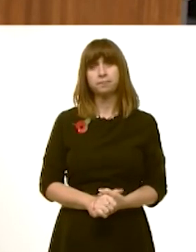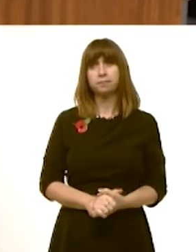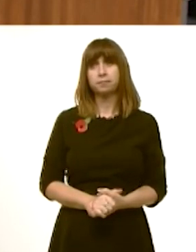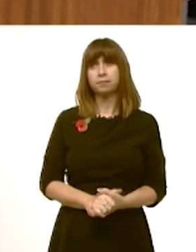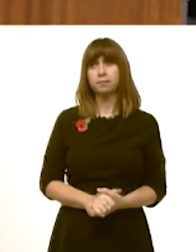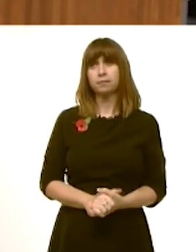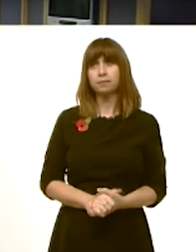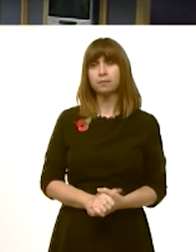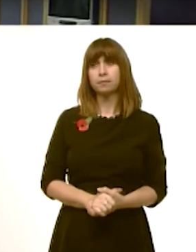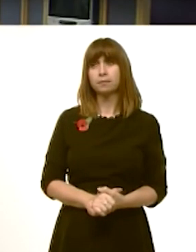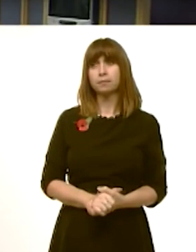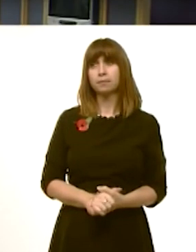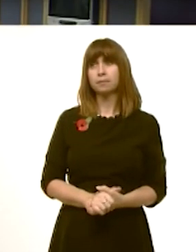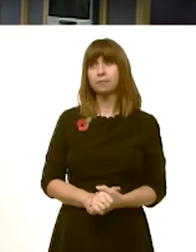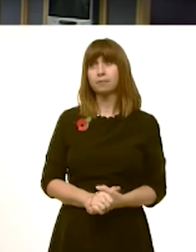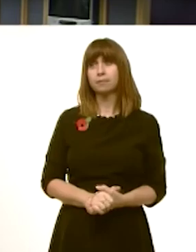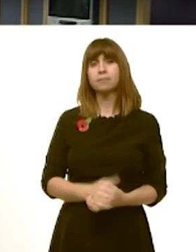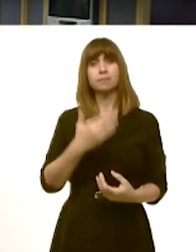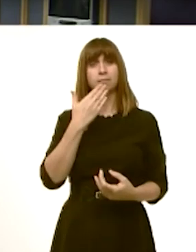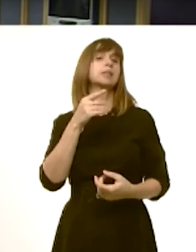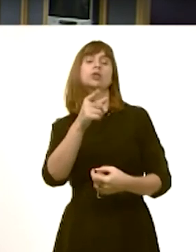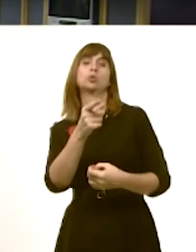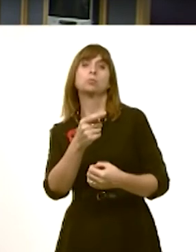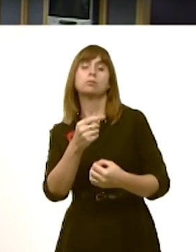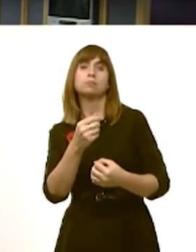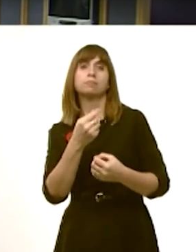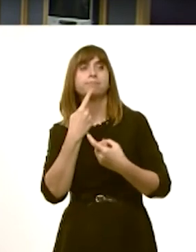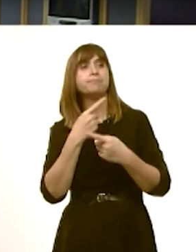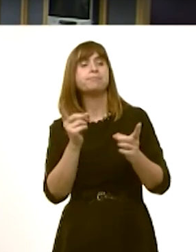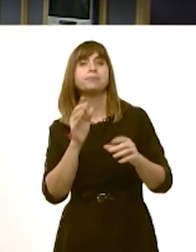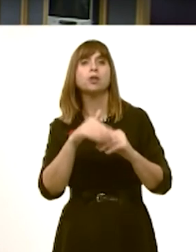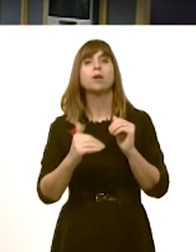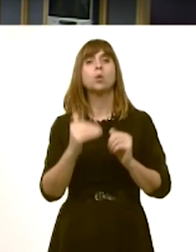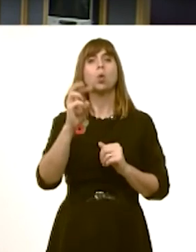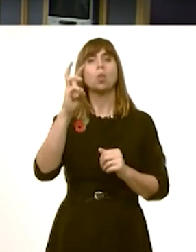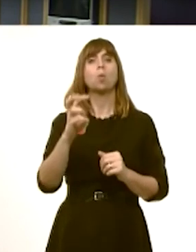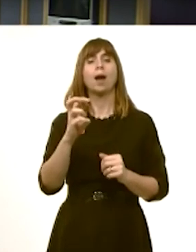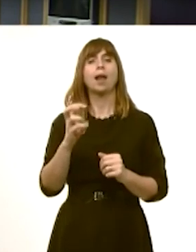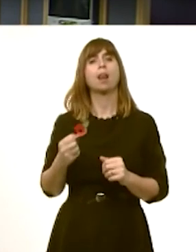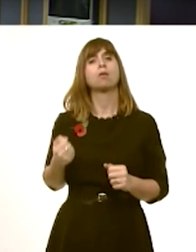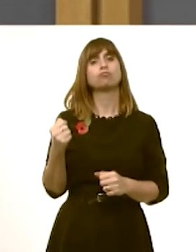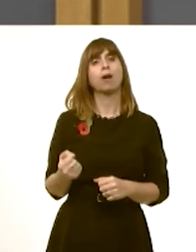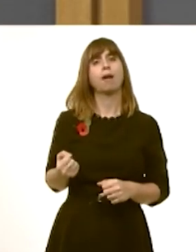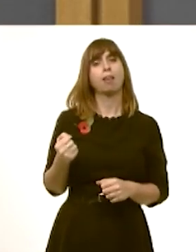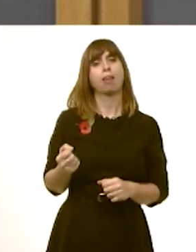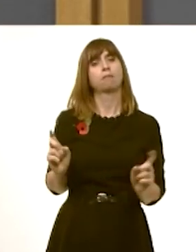A wnaiff y Prif Weinidog ddatganiad am reilffyrdd gogledd Cymru?